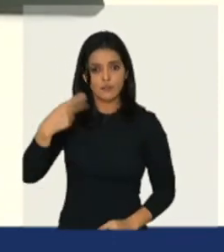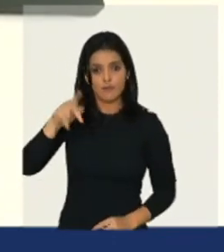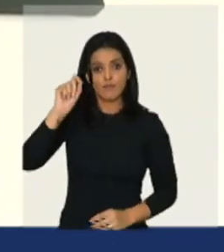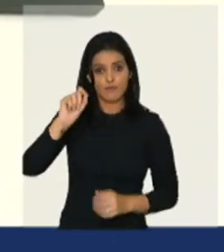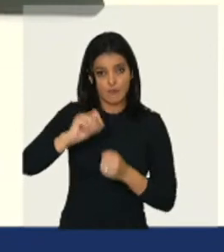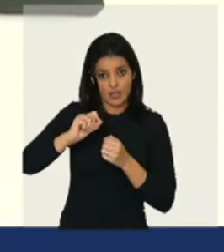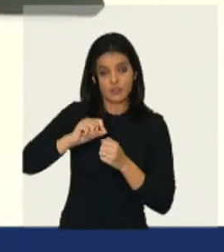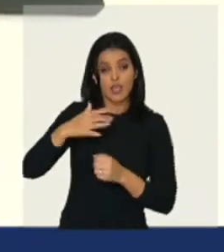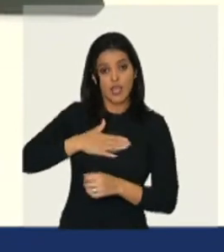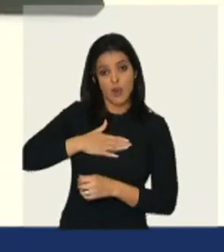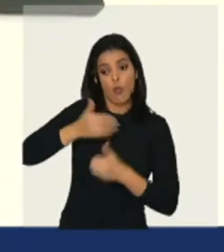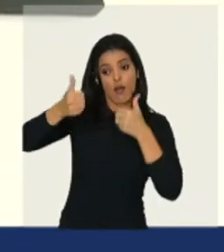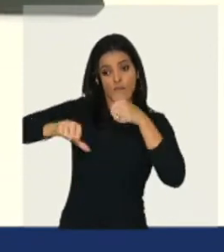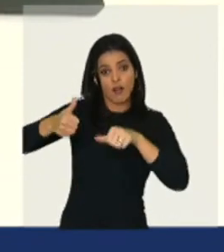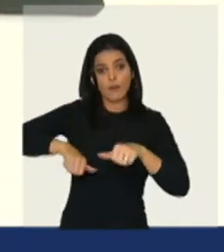AVALIAÇÃO, PRESIDENTE ARTHUR LIRA, PARE DE BLINDAR